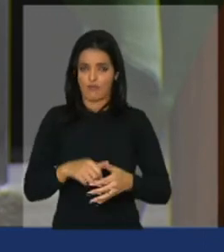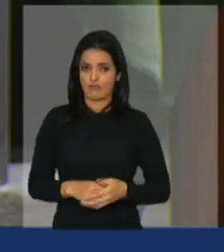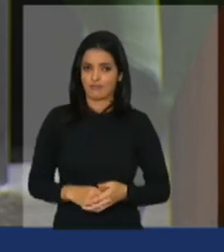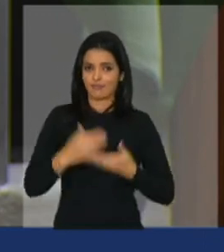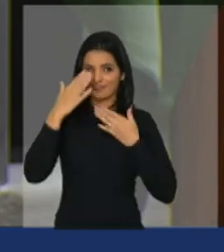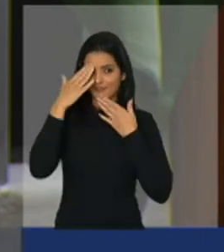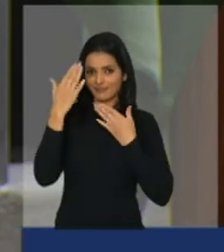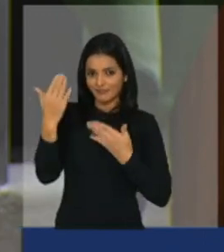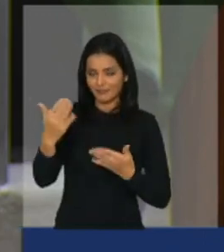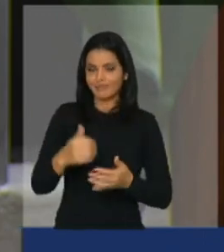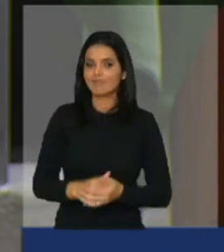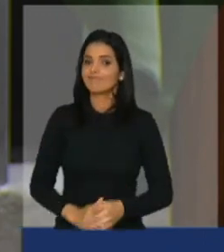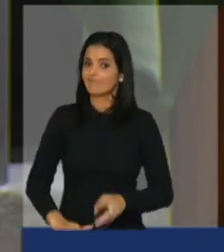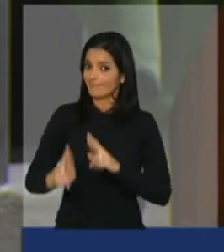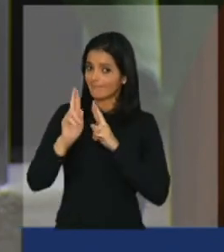ESTAMOS VIVENDO NO NOSSO PAÍ